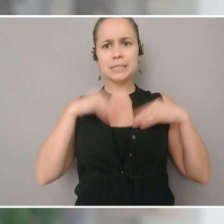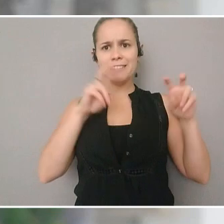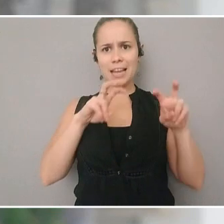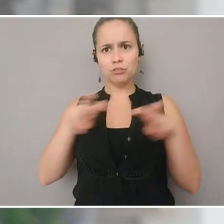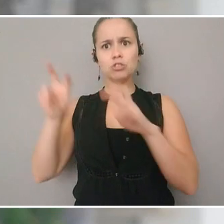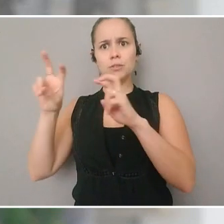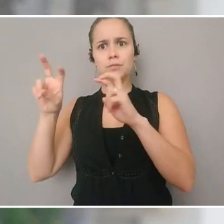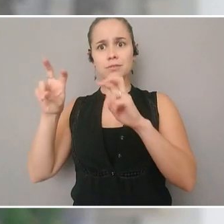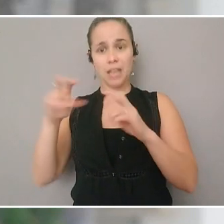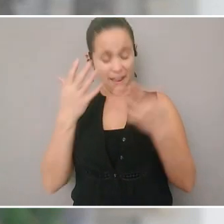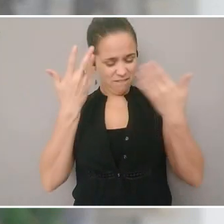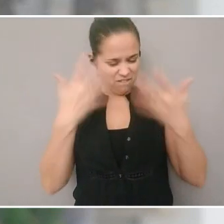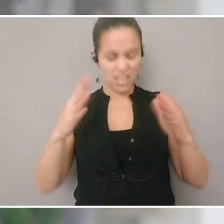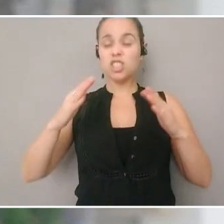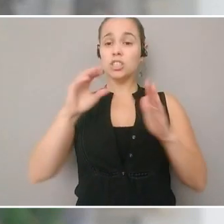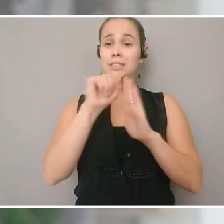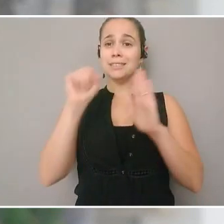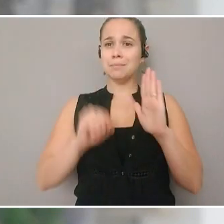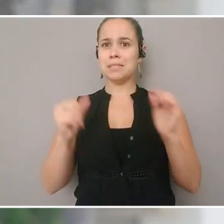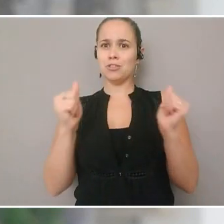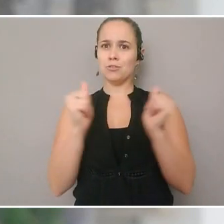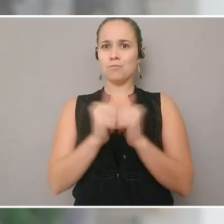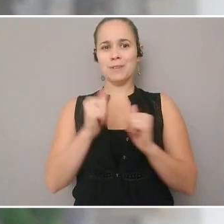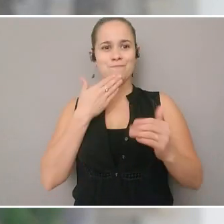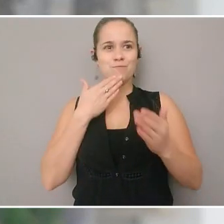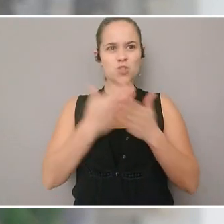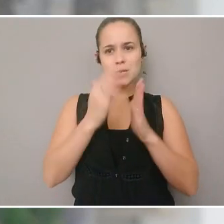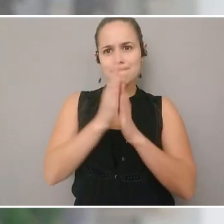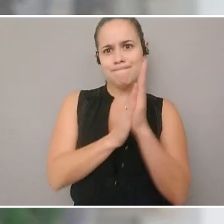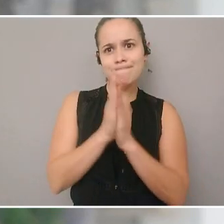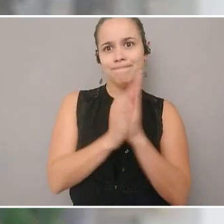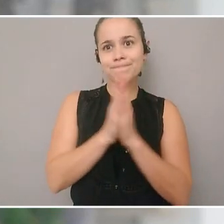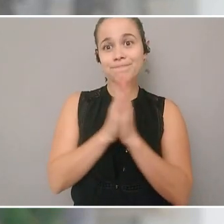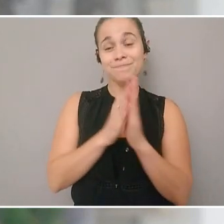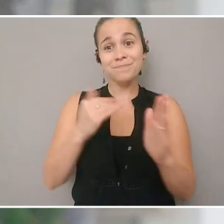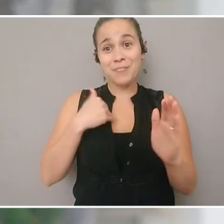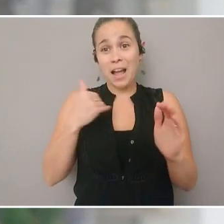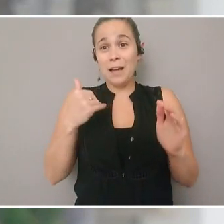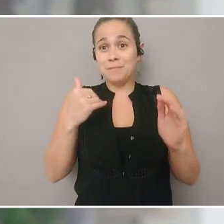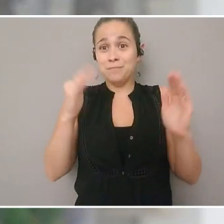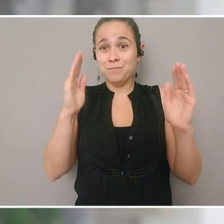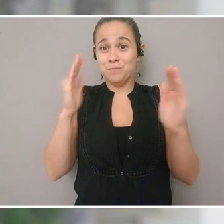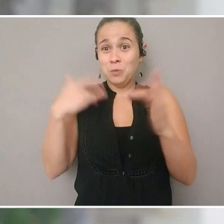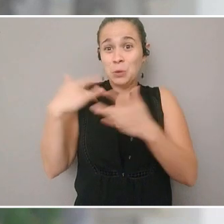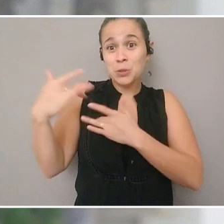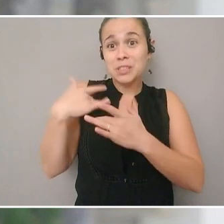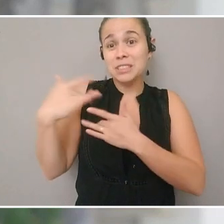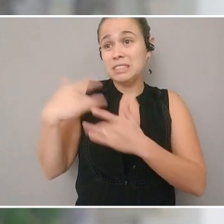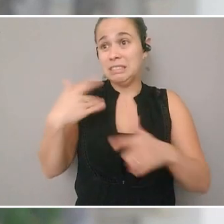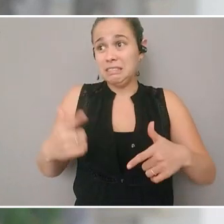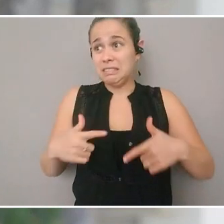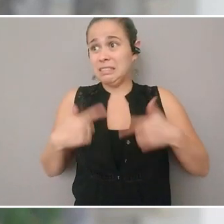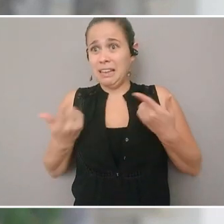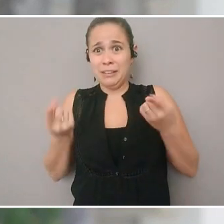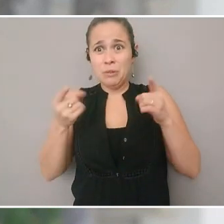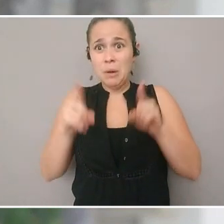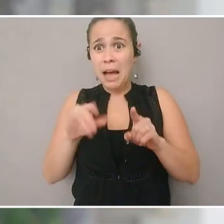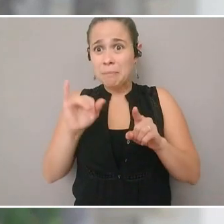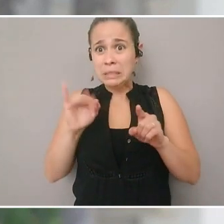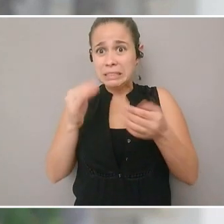el semestre con gran capacidad de recuperación. Me preocupaba en cómo iba a ser la vida